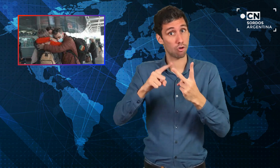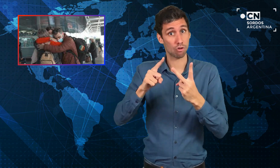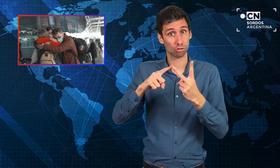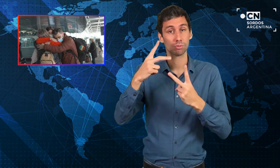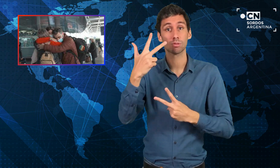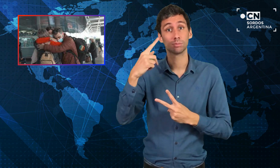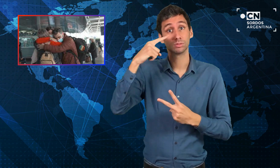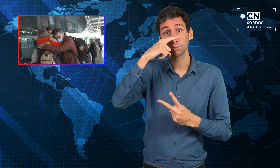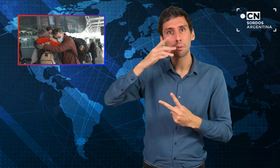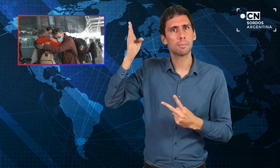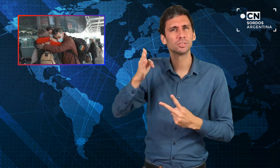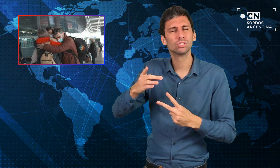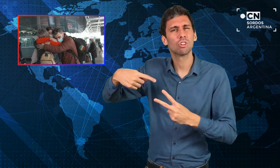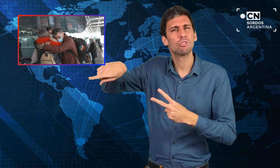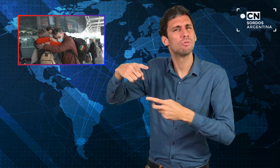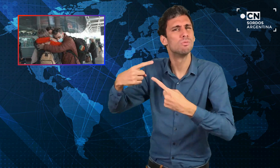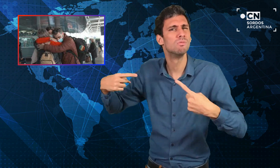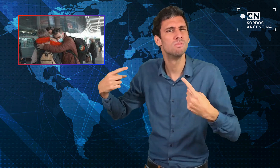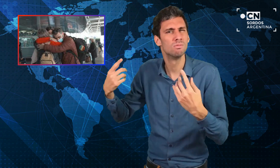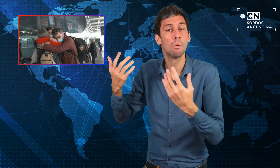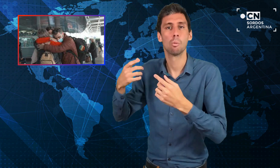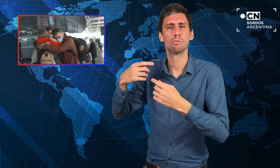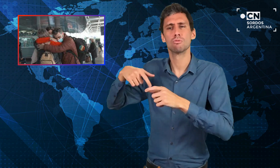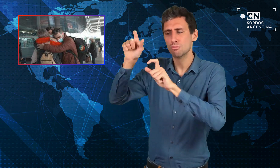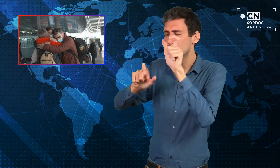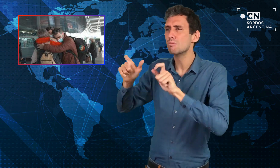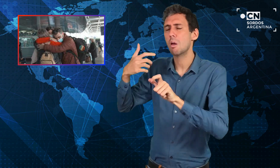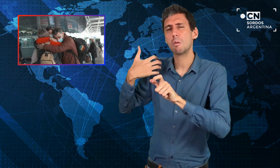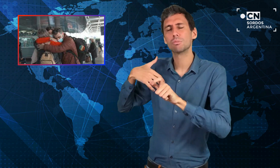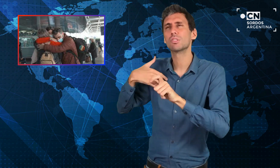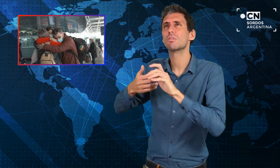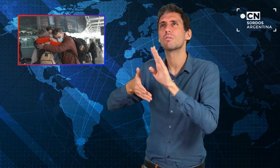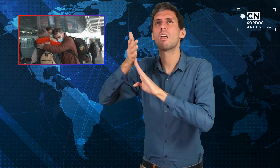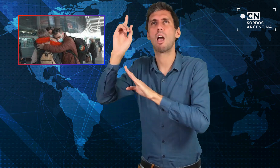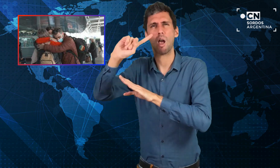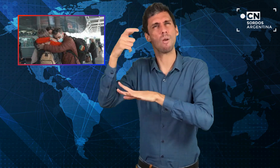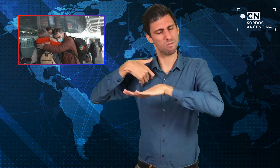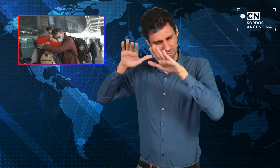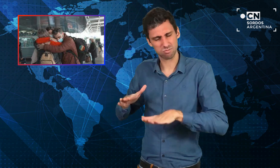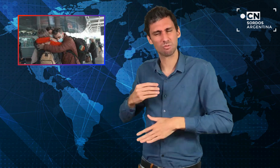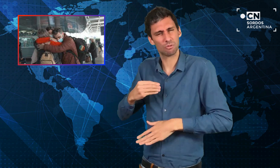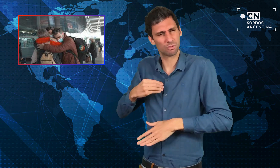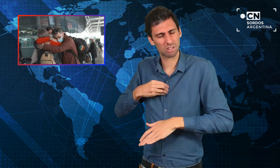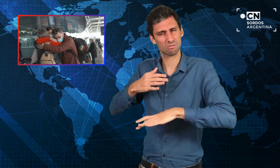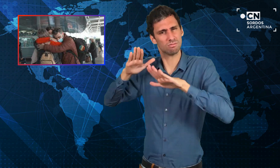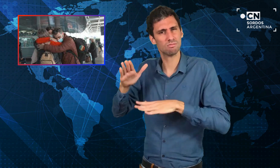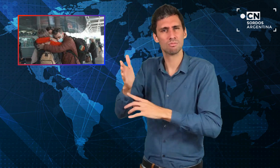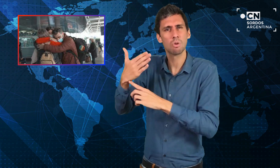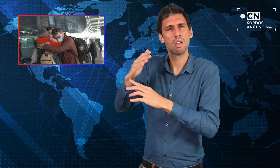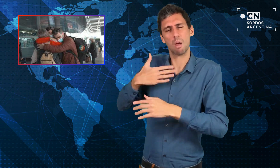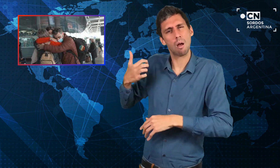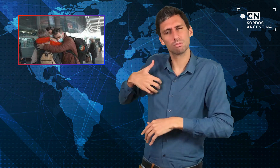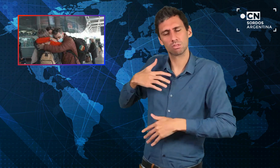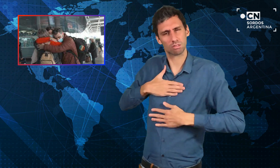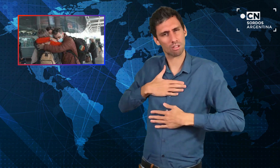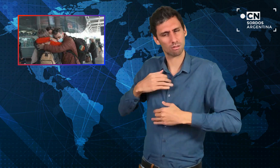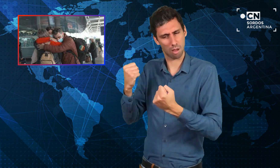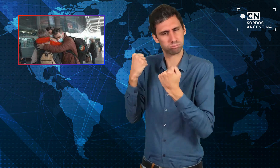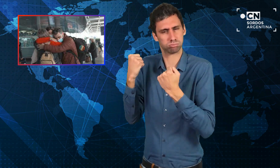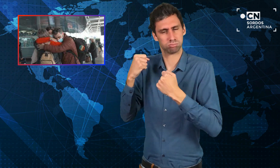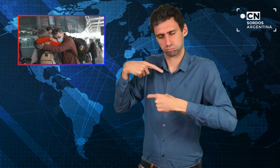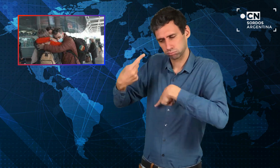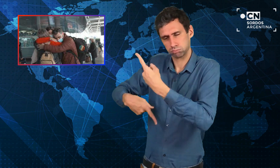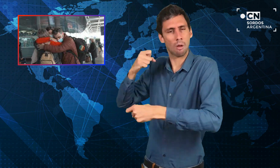en los motivos familiares (50%) y el compromiso con el país (37%)